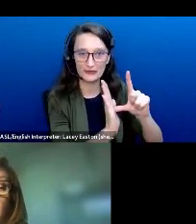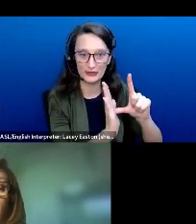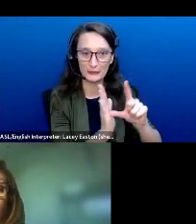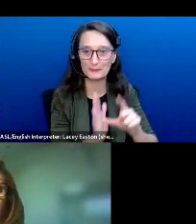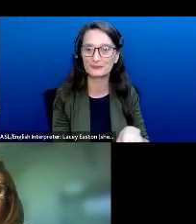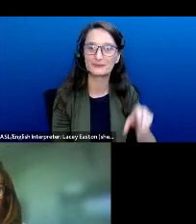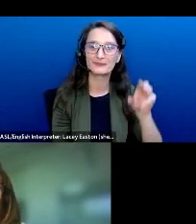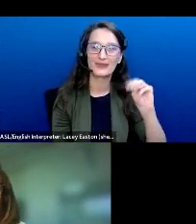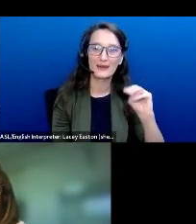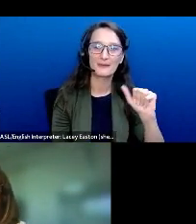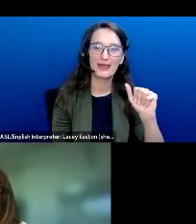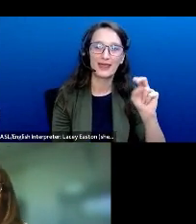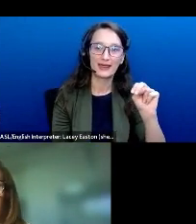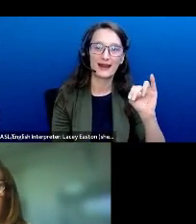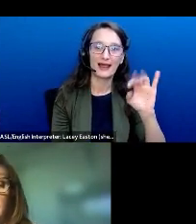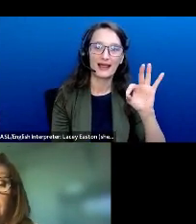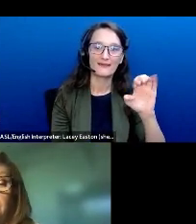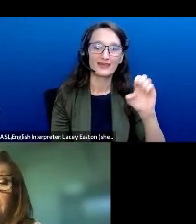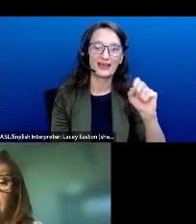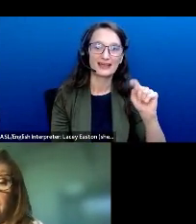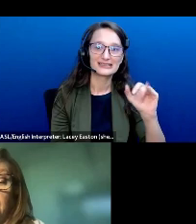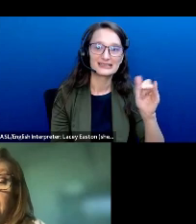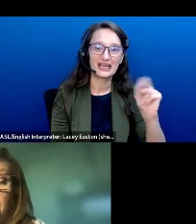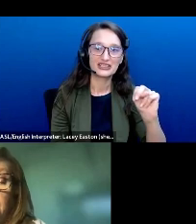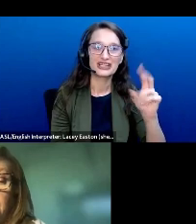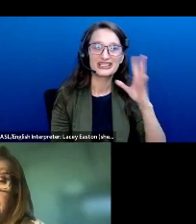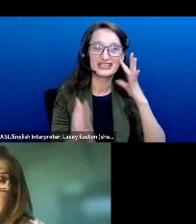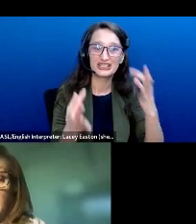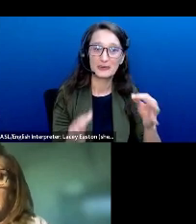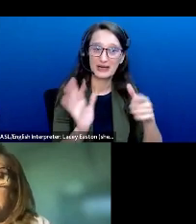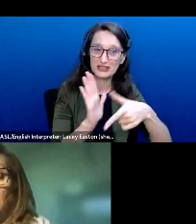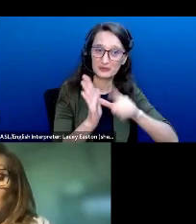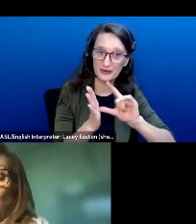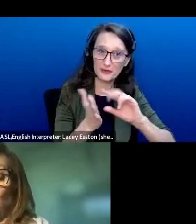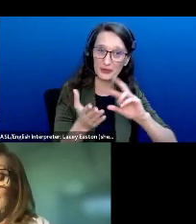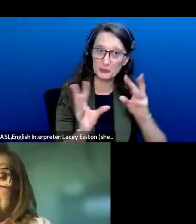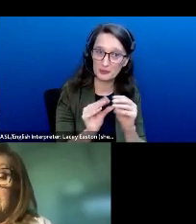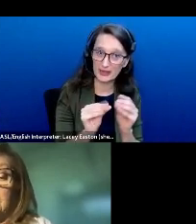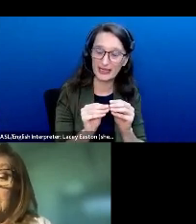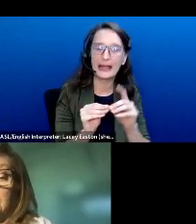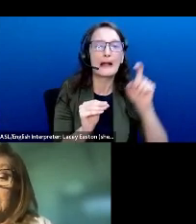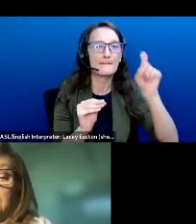Determinación de manifestación. Se debe llevar a cabo una reunión de revisión de determinación de manifestación para determinar